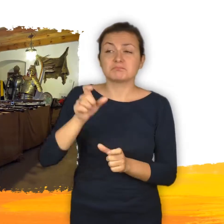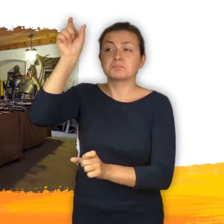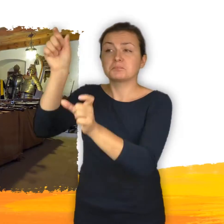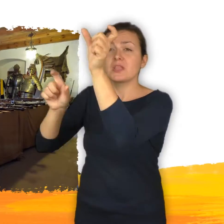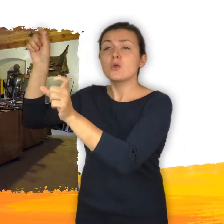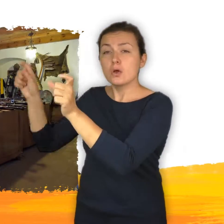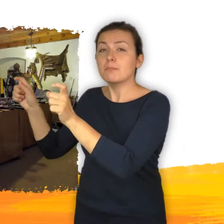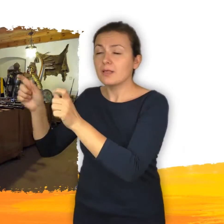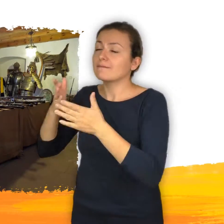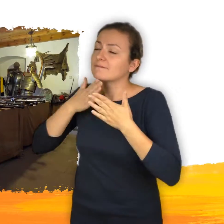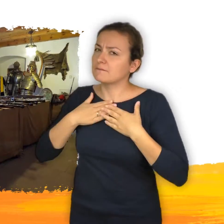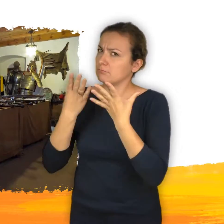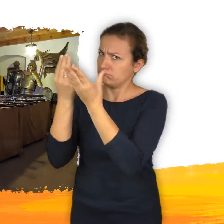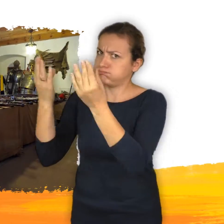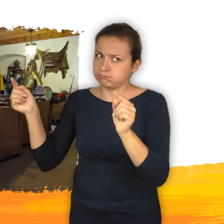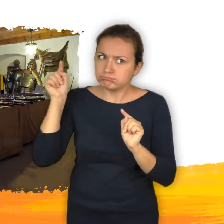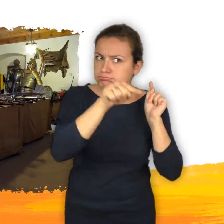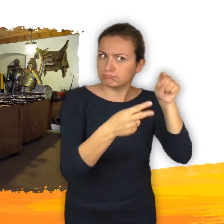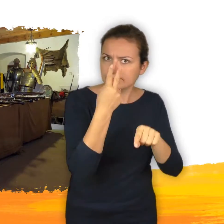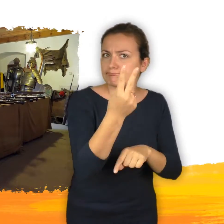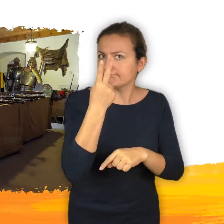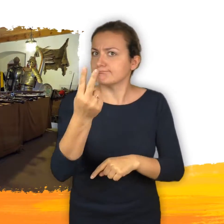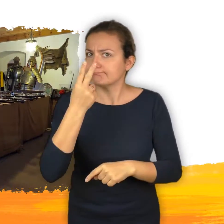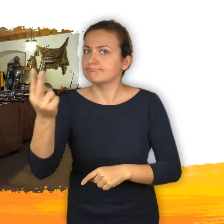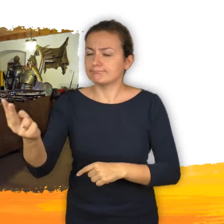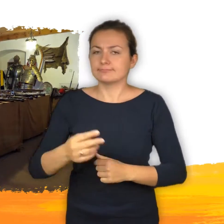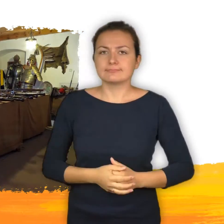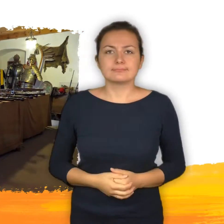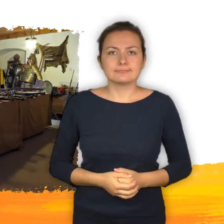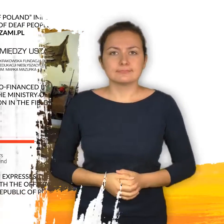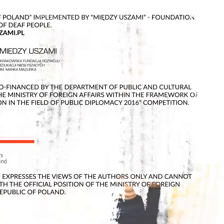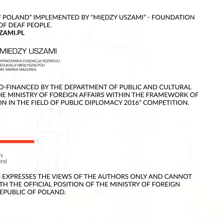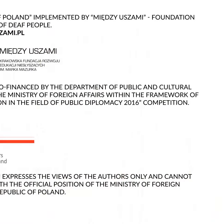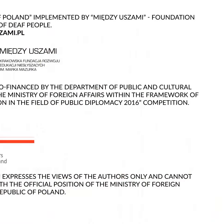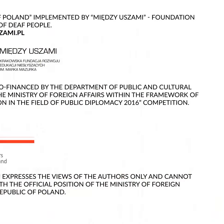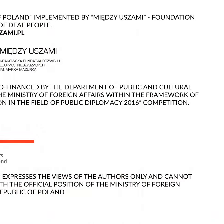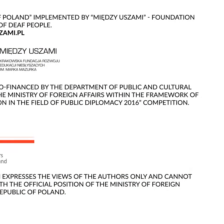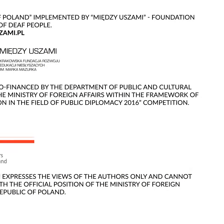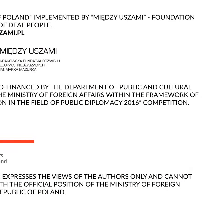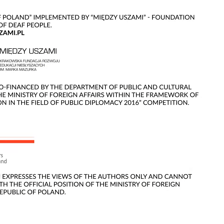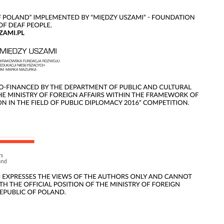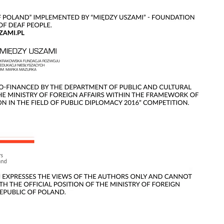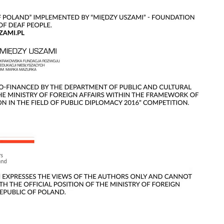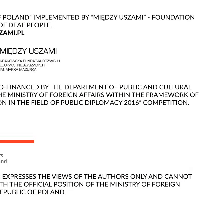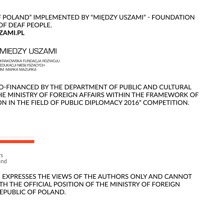Są licznie odwiedzane przez turystów. Napisy opracowała: Magdalena Sipowicz